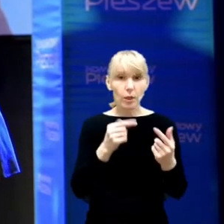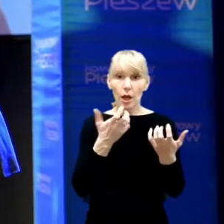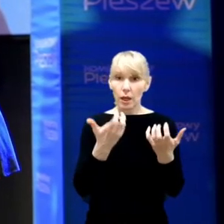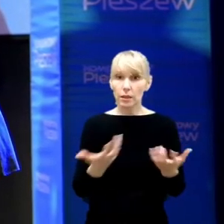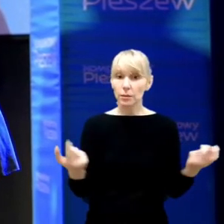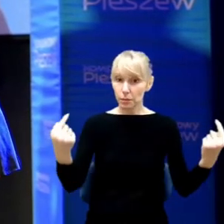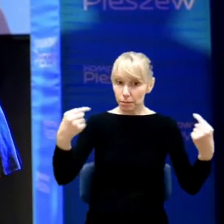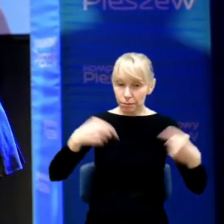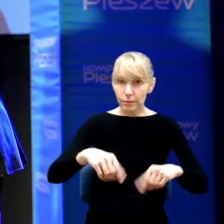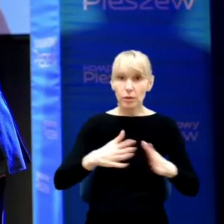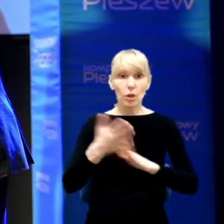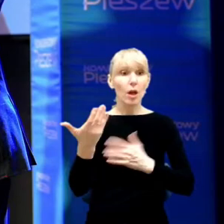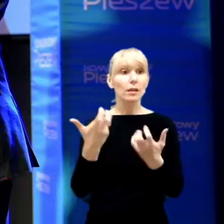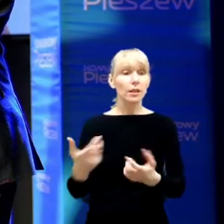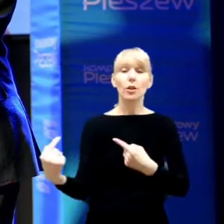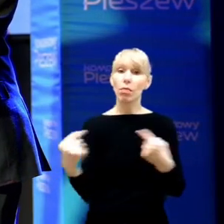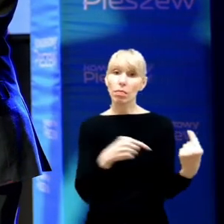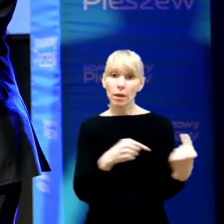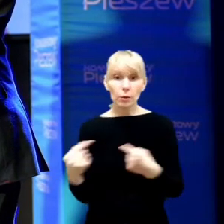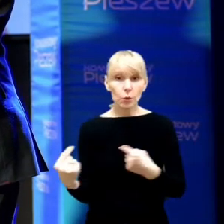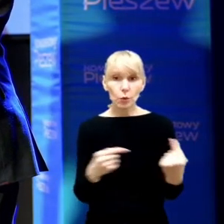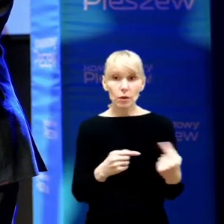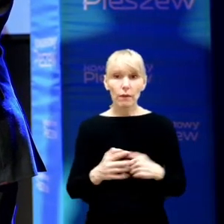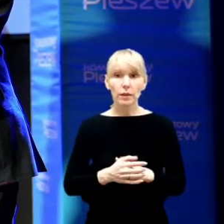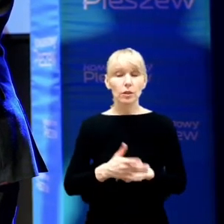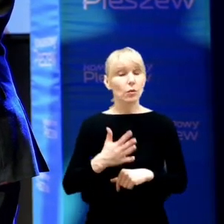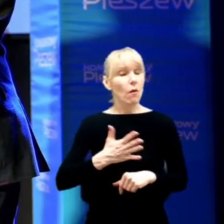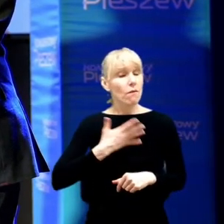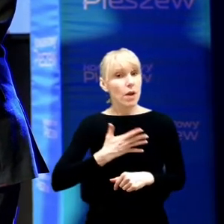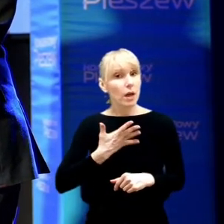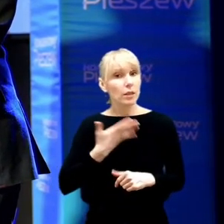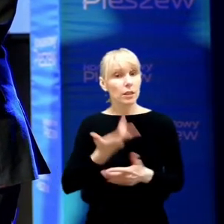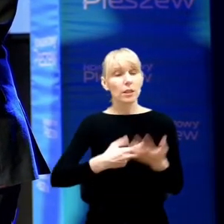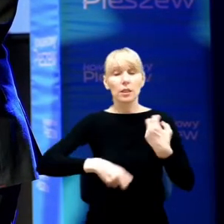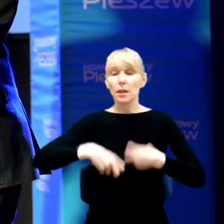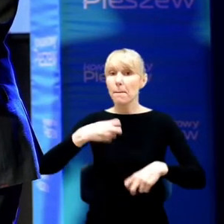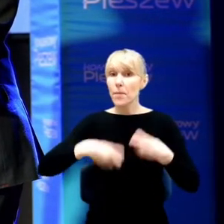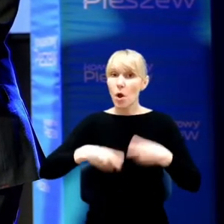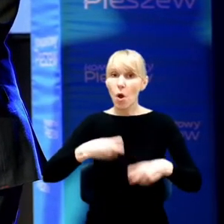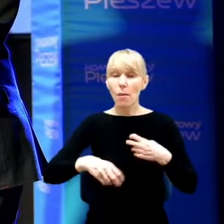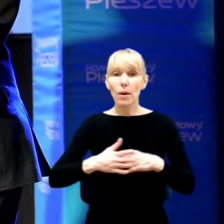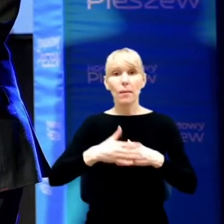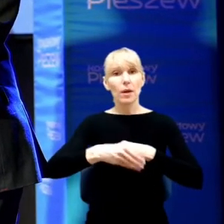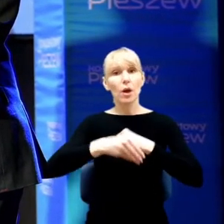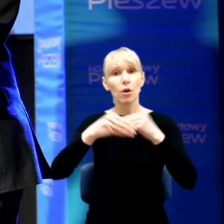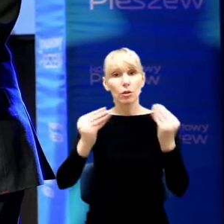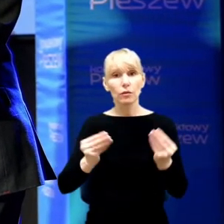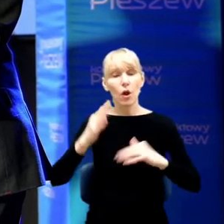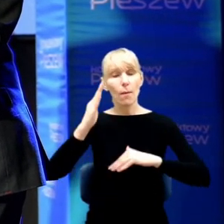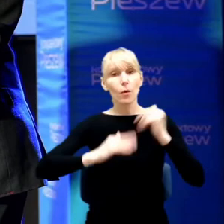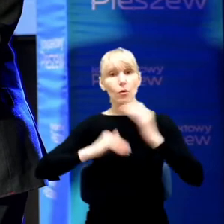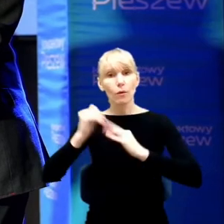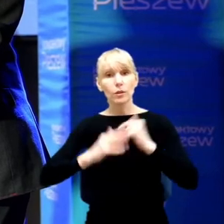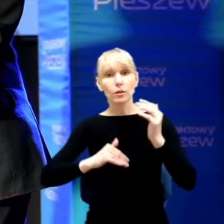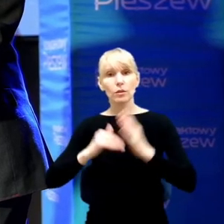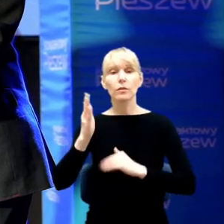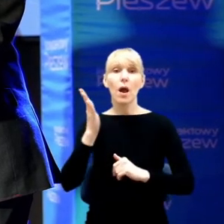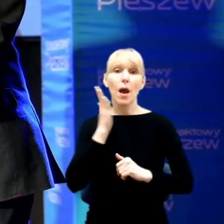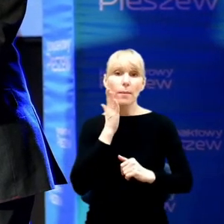chcą dyskutować tutaj, bo wydaje nam się, że w tej chwili problem rozwoju budownictwa mieszkaniowego w miastach pozametropolitalnych